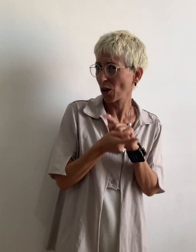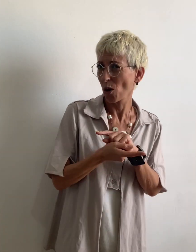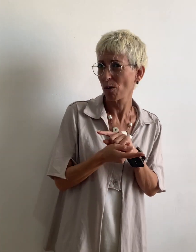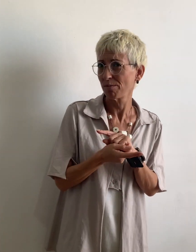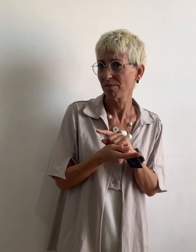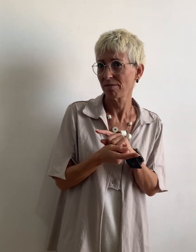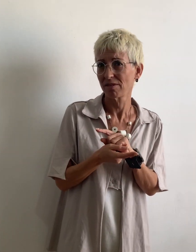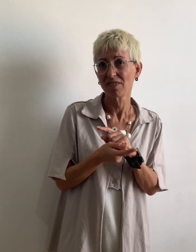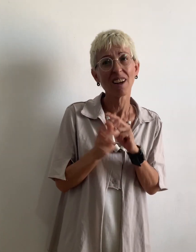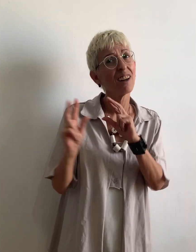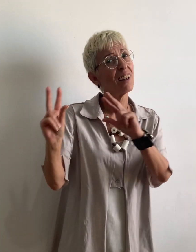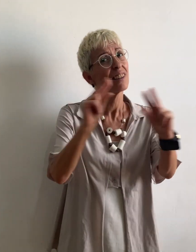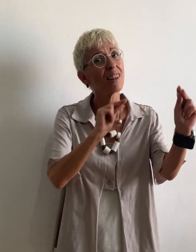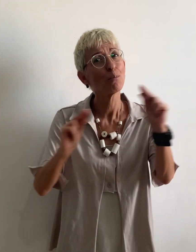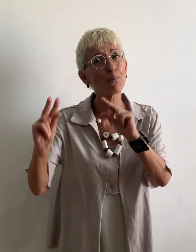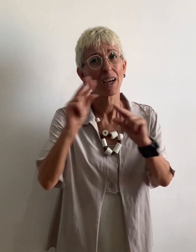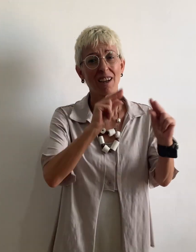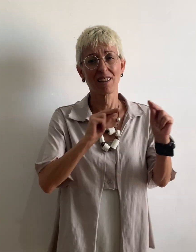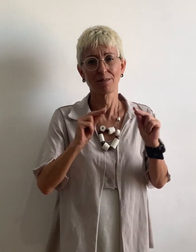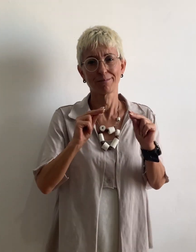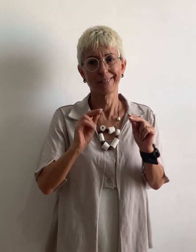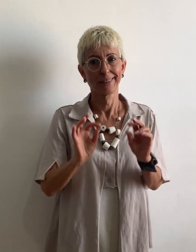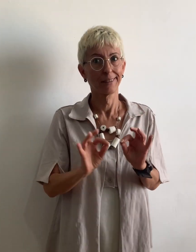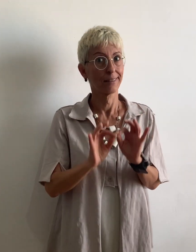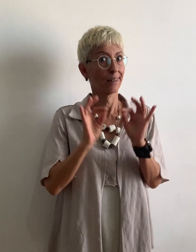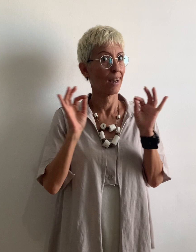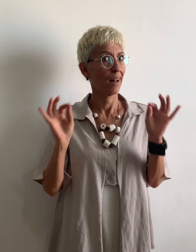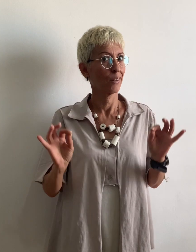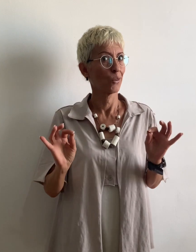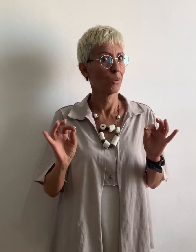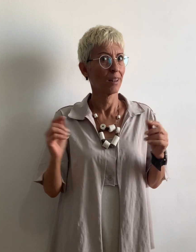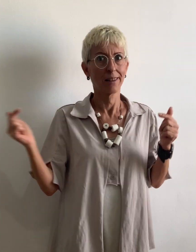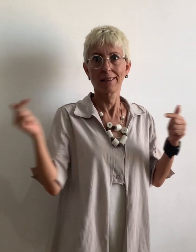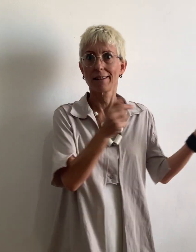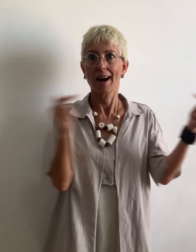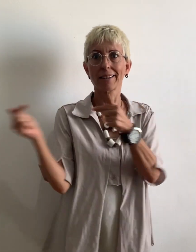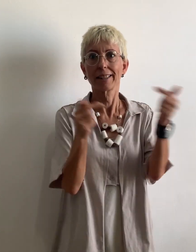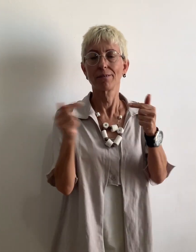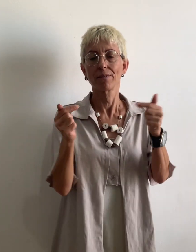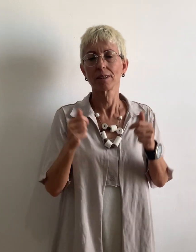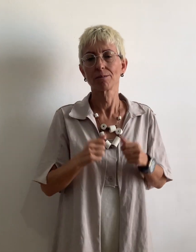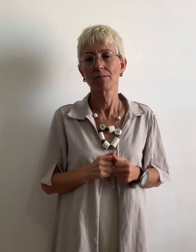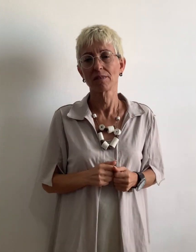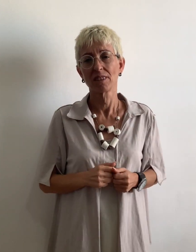וּבִמְקוֹם לְדַבֵּר הִתְחַלְנוּ לָרִיב